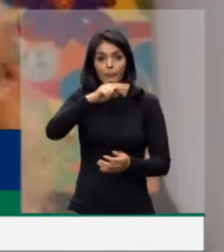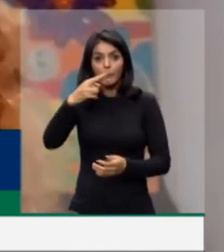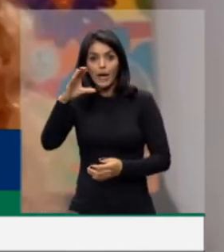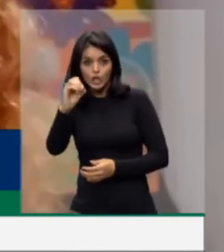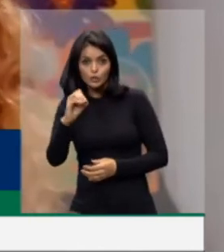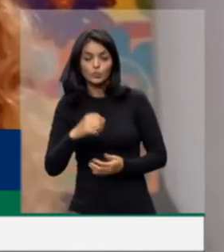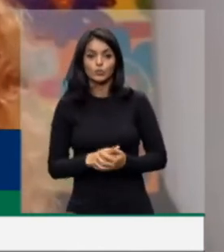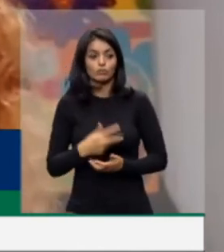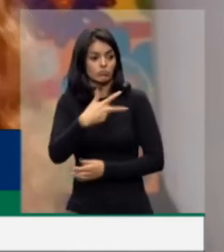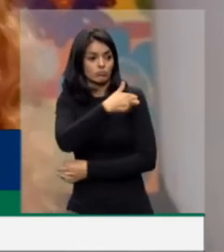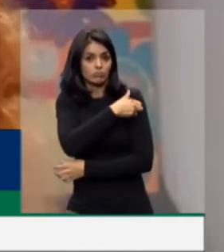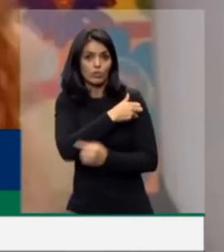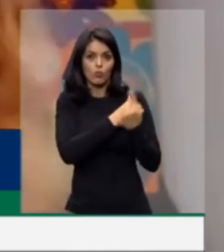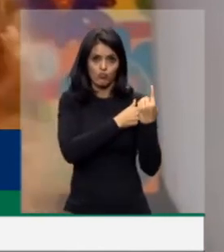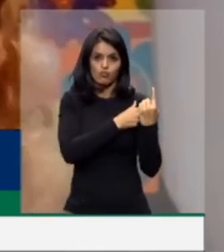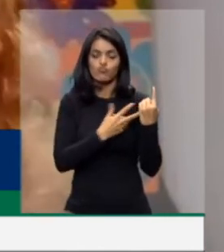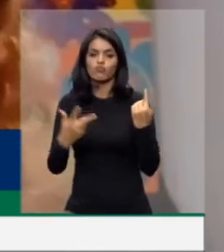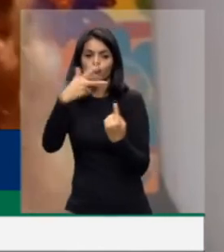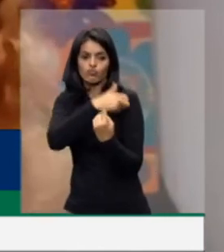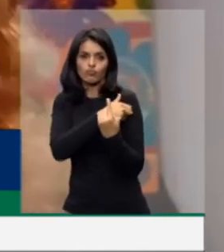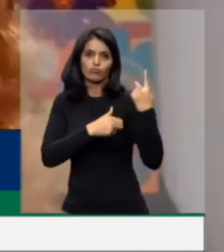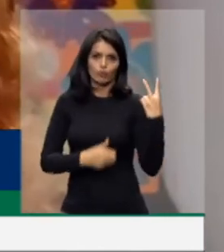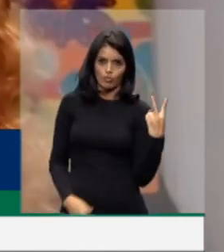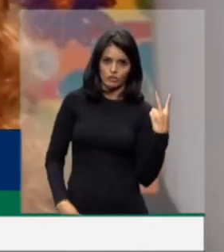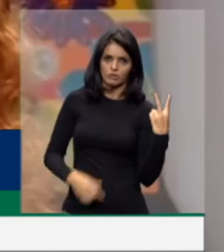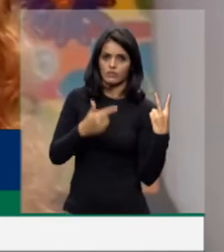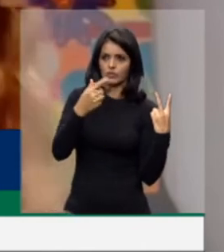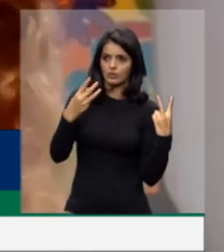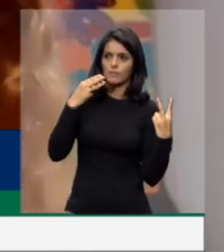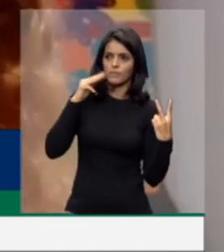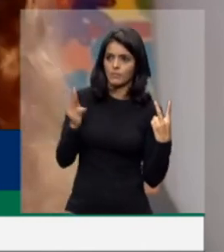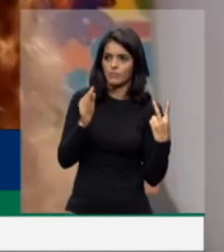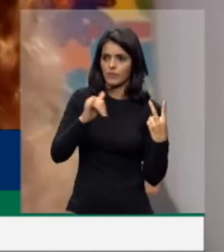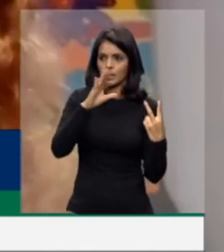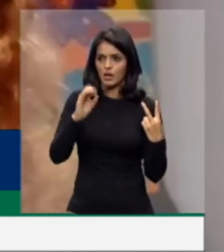VACINA DA PFIZER? O BUTANTAN JÁ DEMONSTROU QUE TEM CAPACIDADE DE PRODUÇÃO DE 45